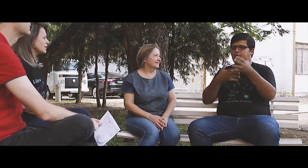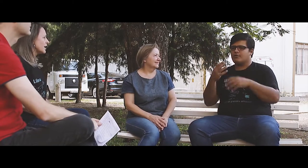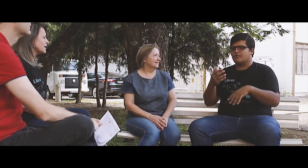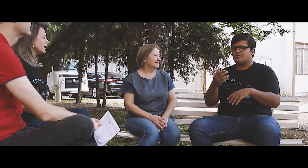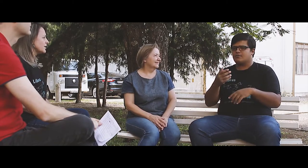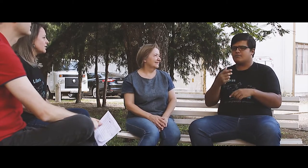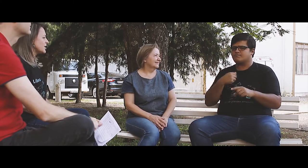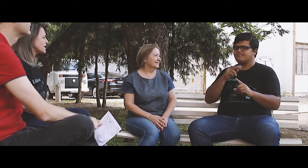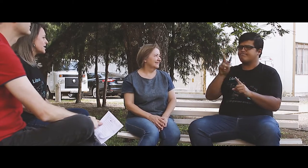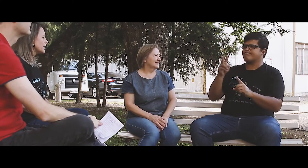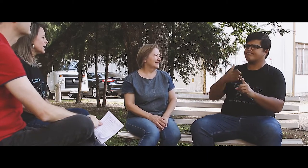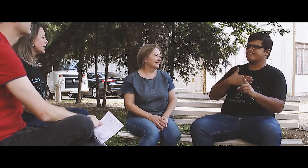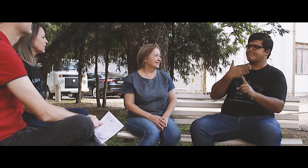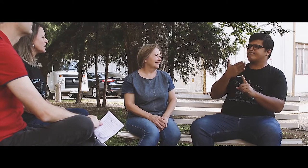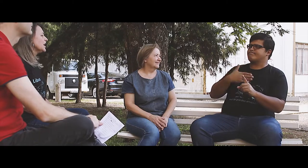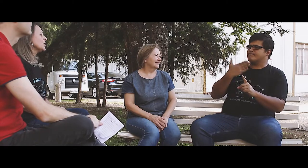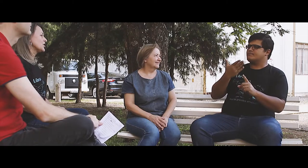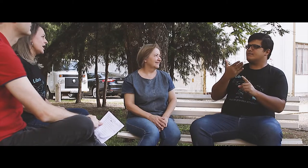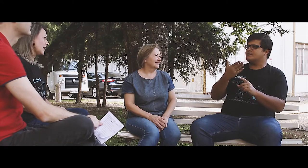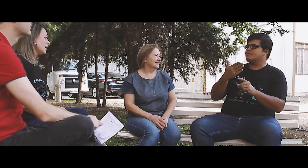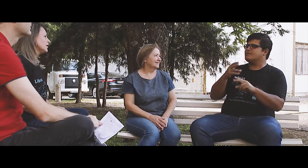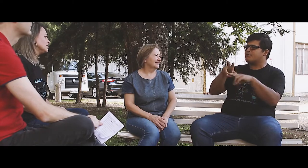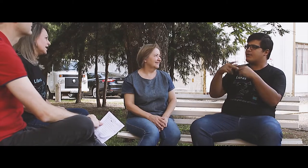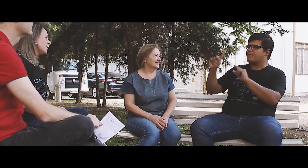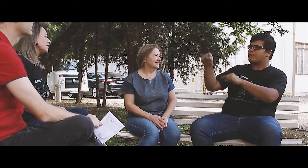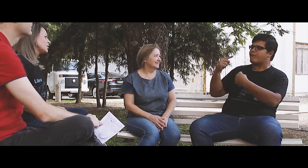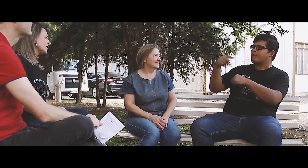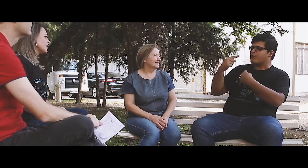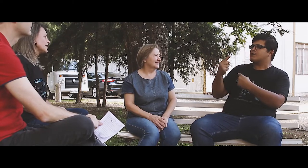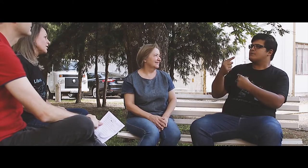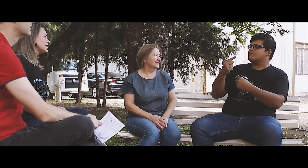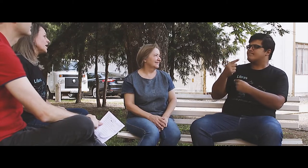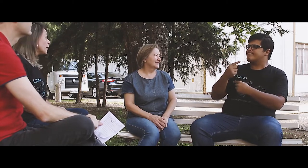que ele que ele utiliza as mãos", já encontrei pessoas fazendo assim me